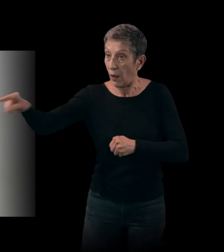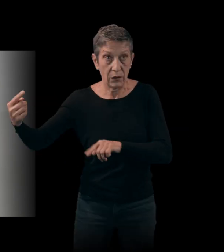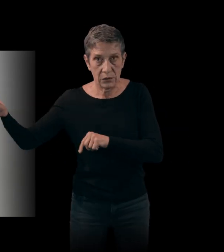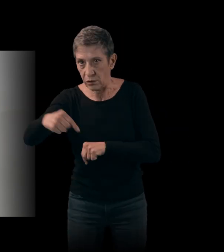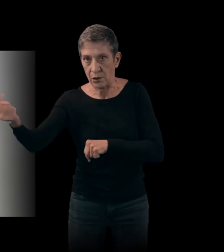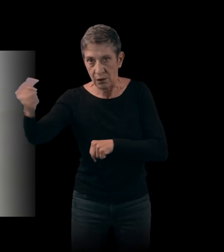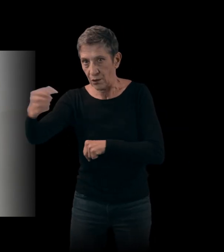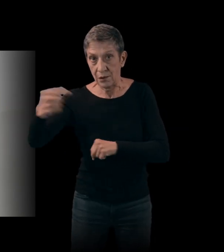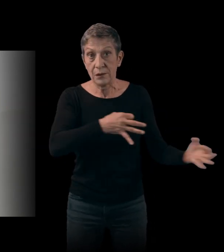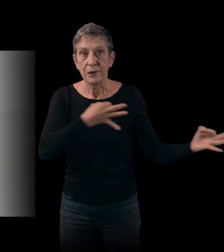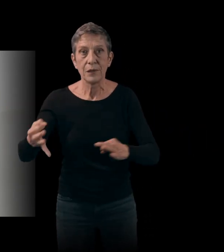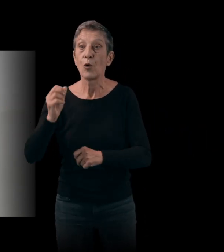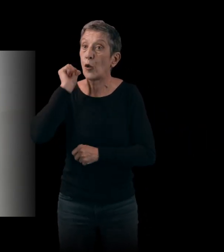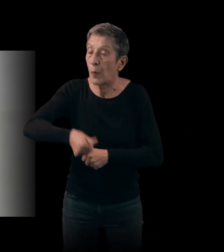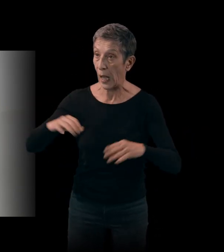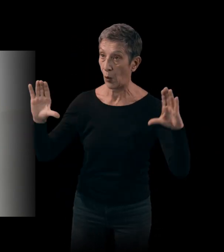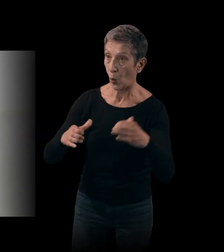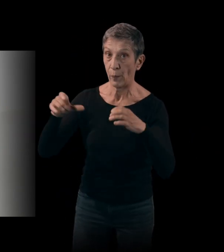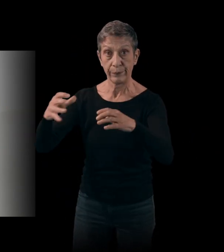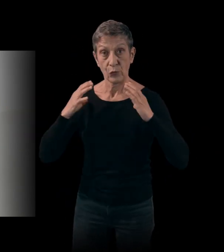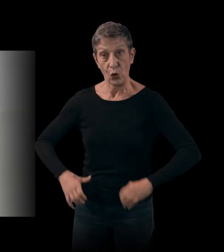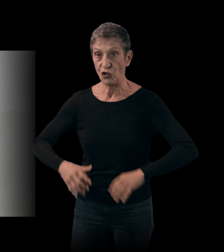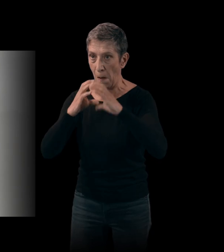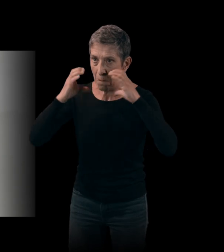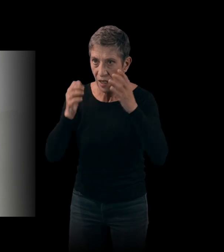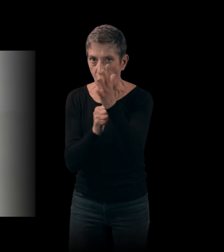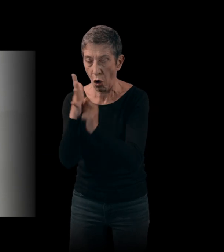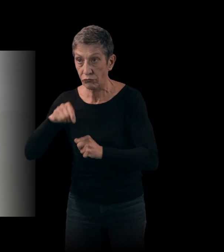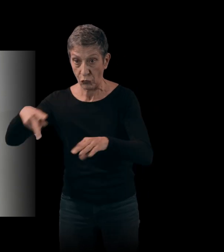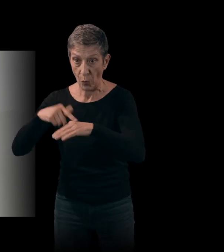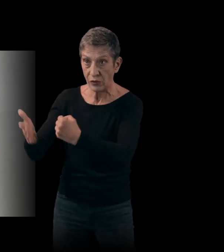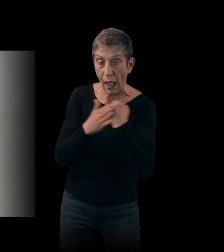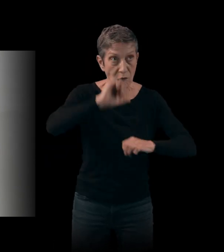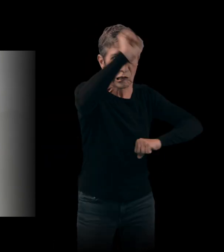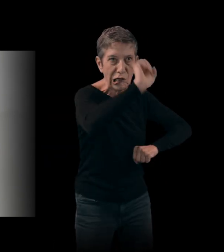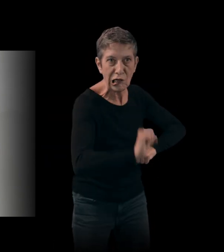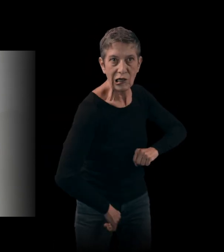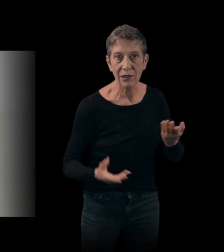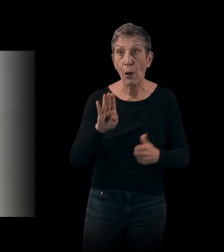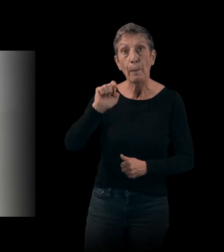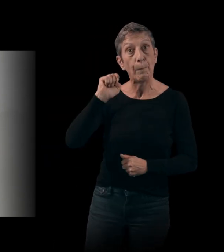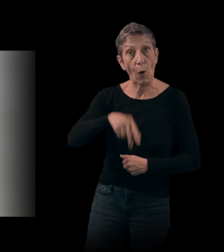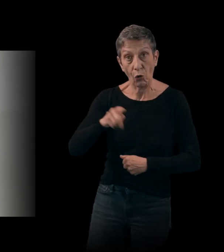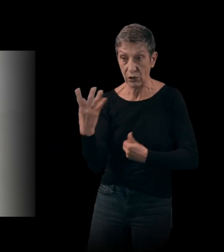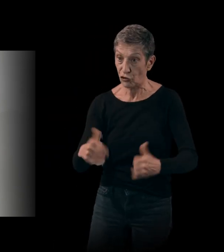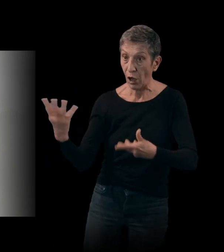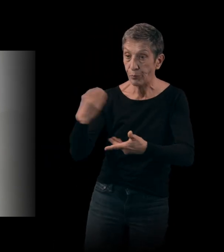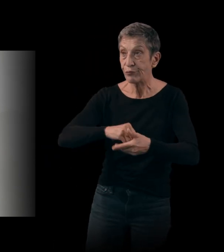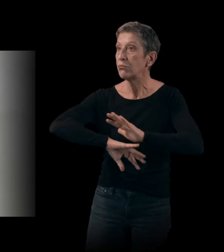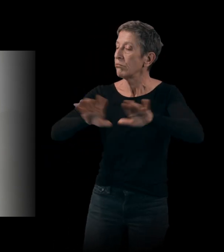Le jour d'après, un petit groupe de collégiens munis de masques et de gants se met à astiquer avec nous la ferronnerie. Bang avait déjà sauté le pas, mais ça ne compte pas. Il fait partie du crew.